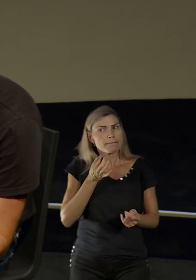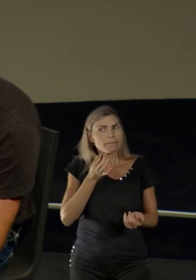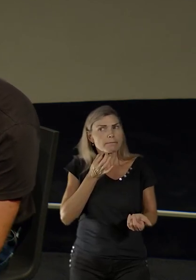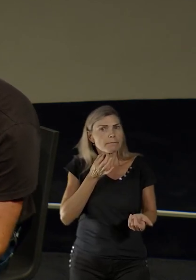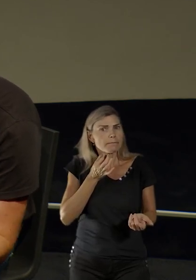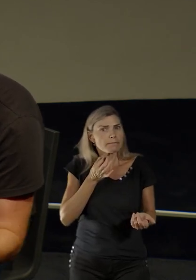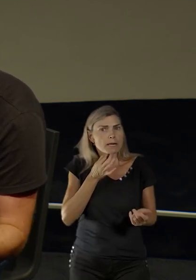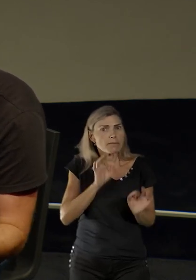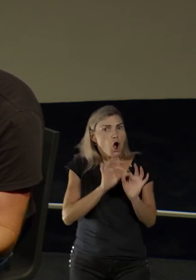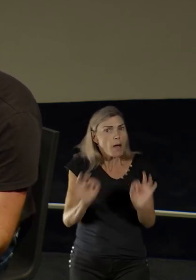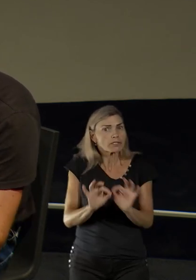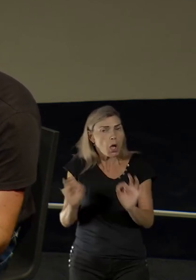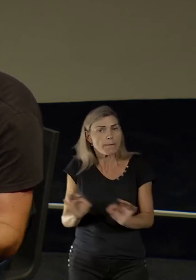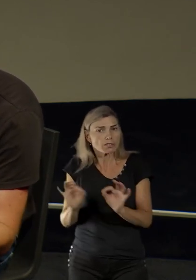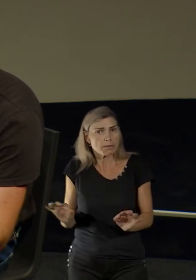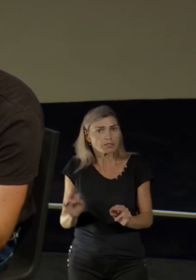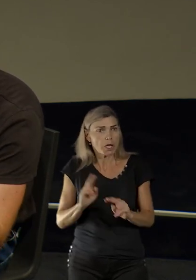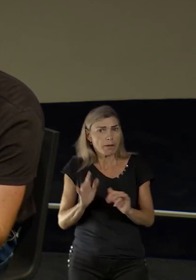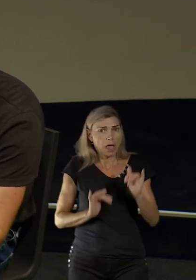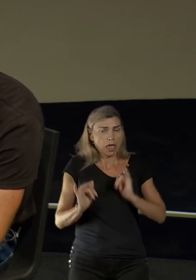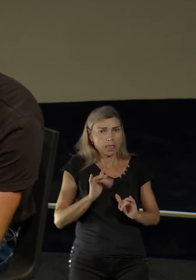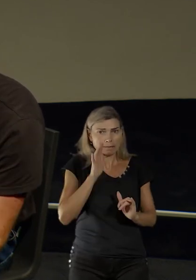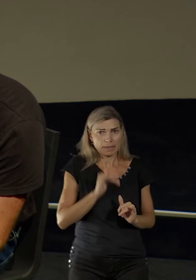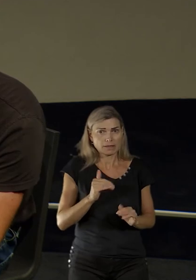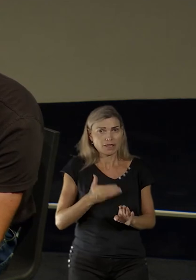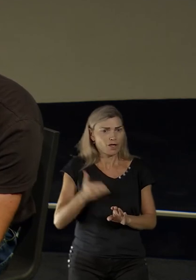jako jsme si ho už třeba nechali ukrást za těch 30 let bez výškové regulace,